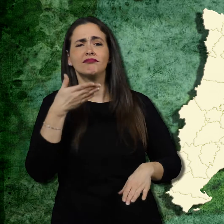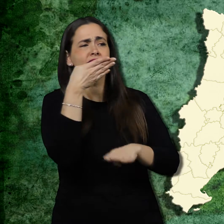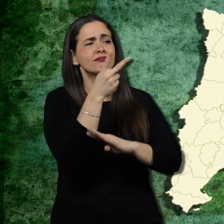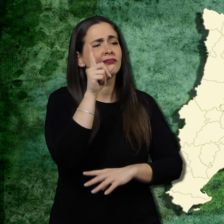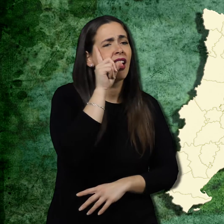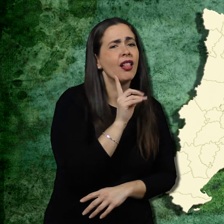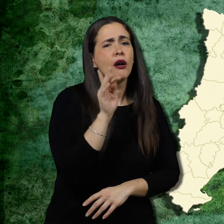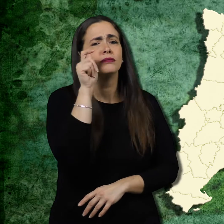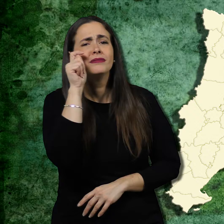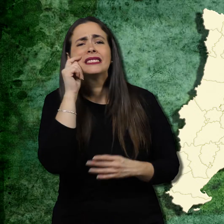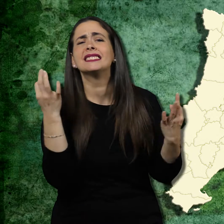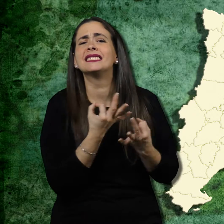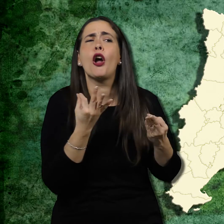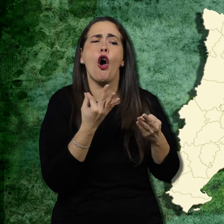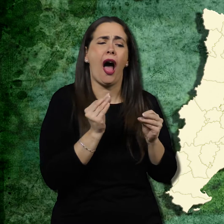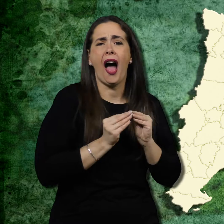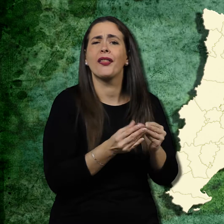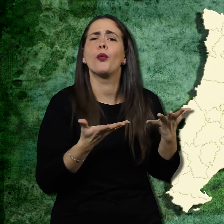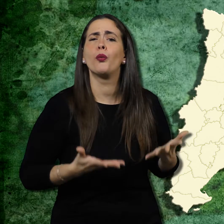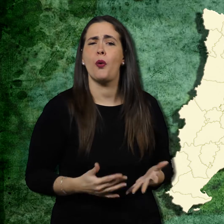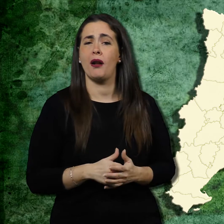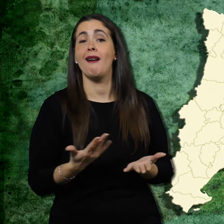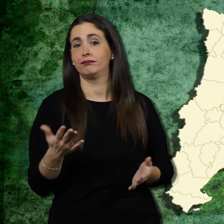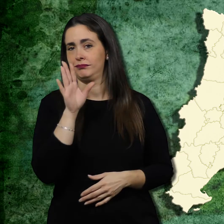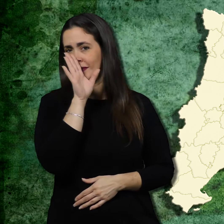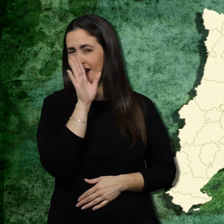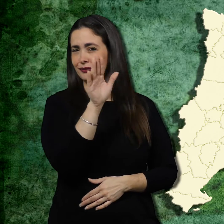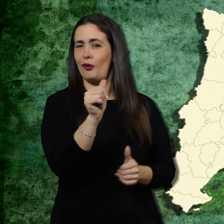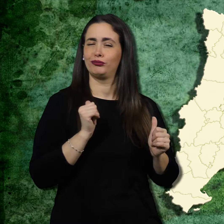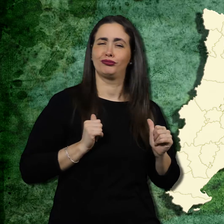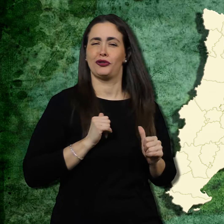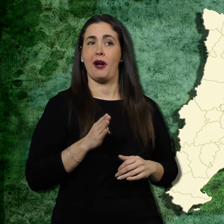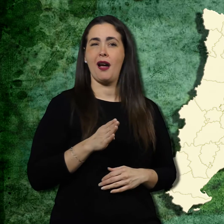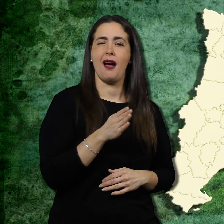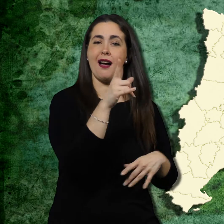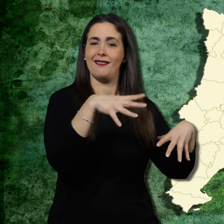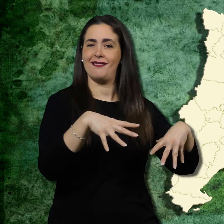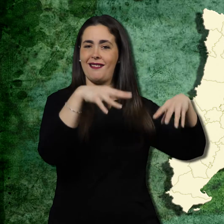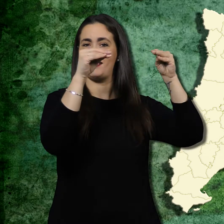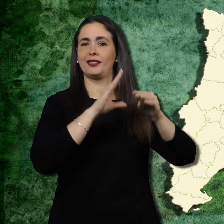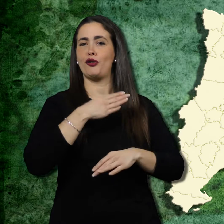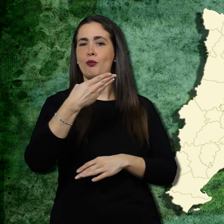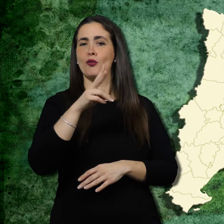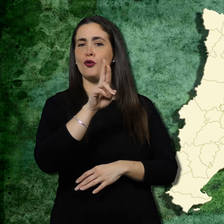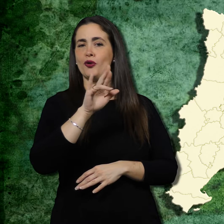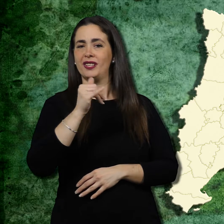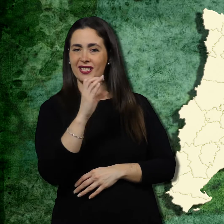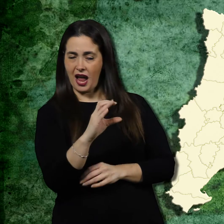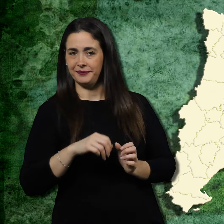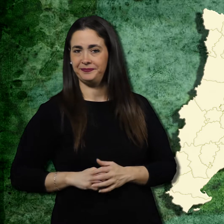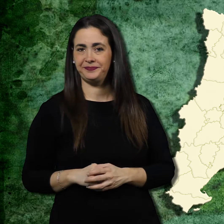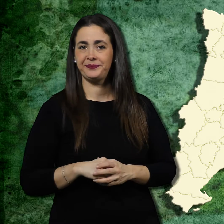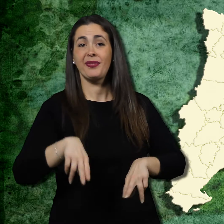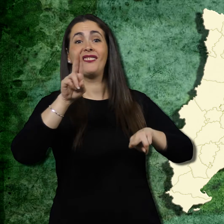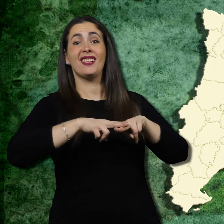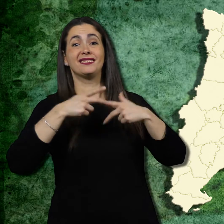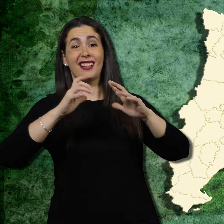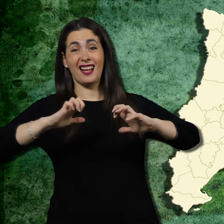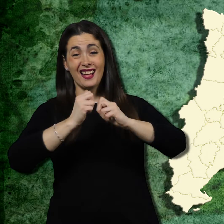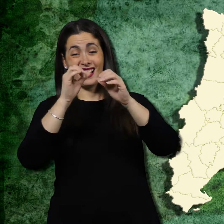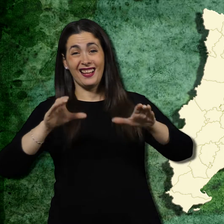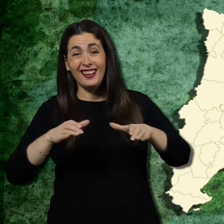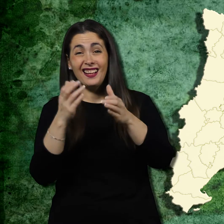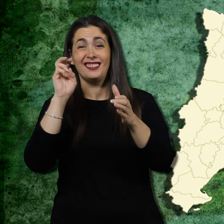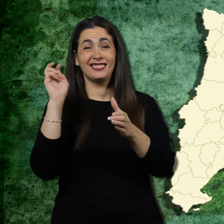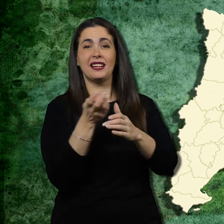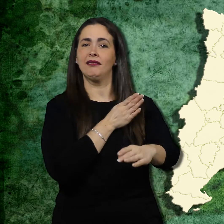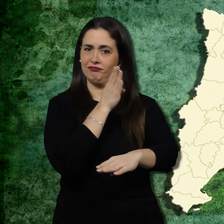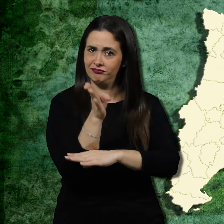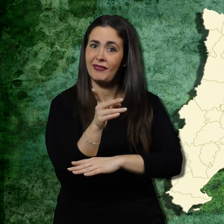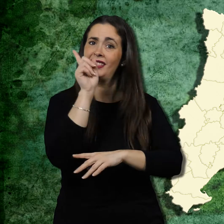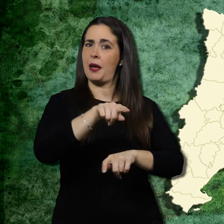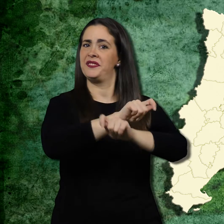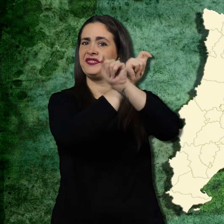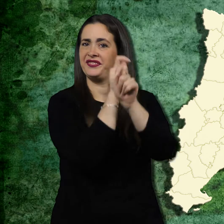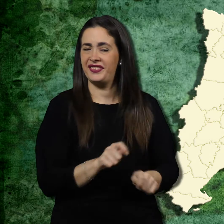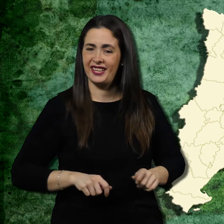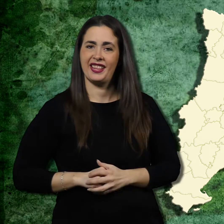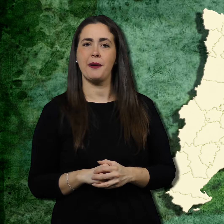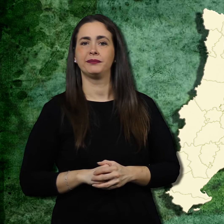Imprescindible: Fer una excursió al castell de Burriac. Assistir a la Festa del Càntir i a la fira que s’hi celebra.